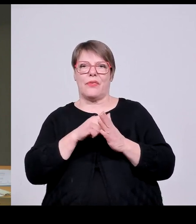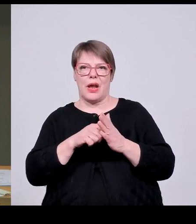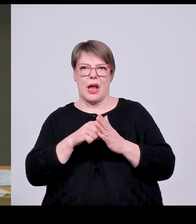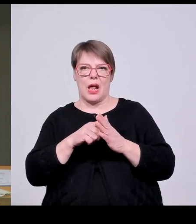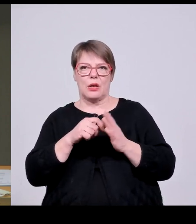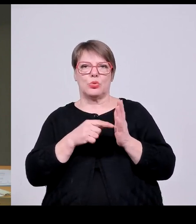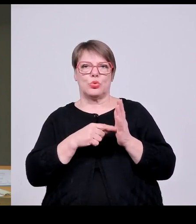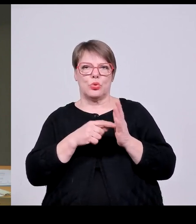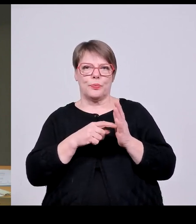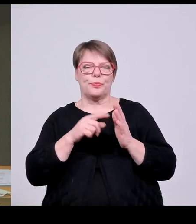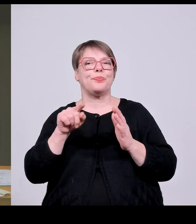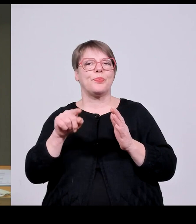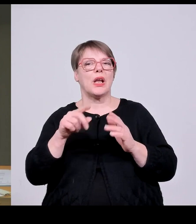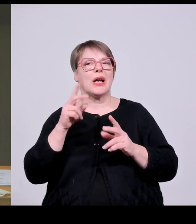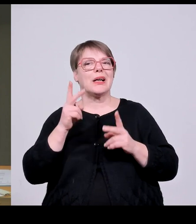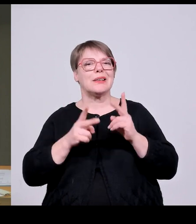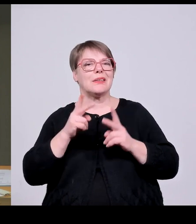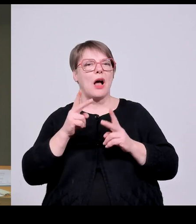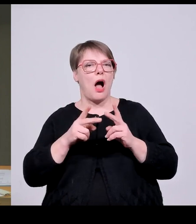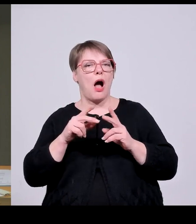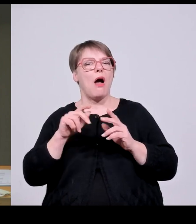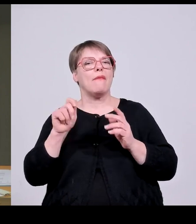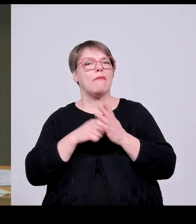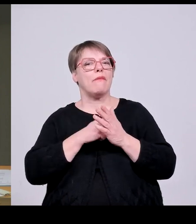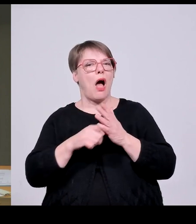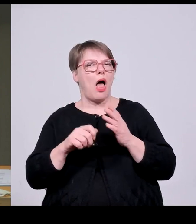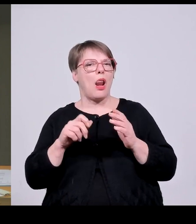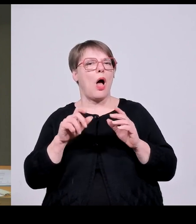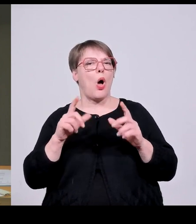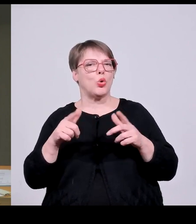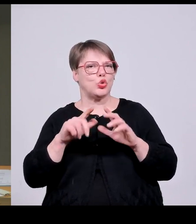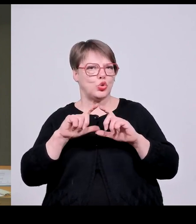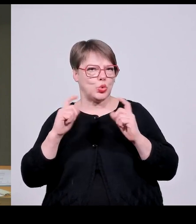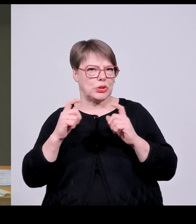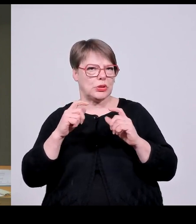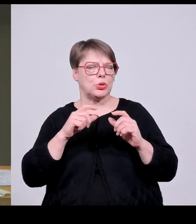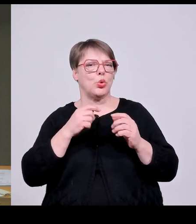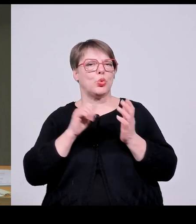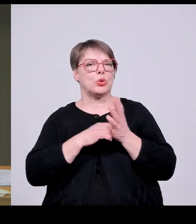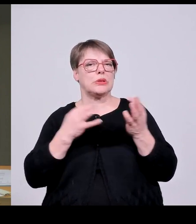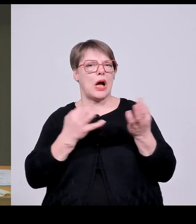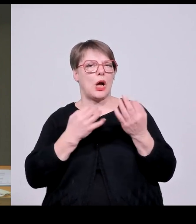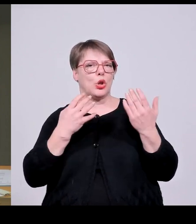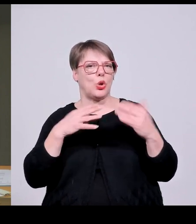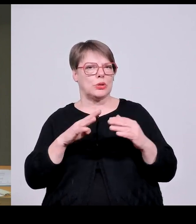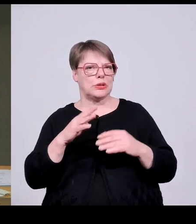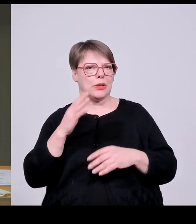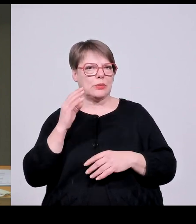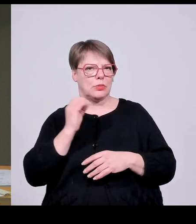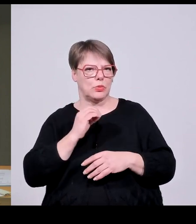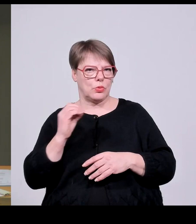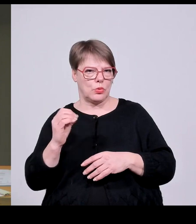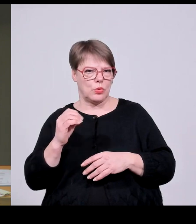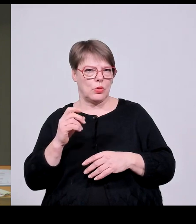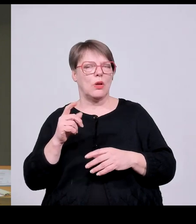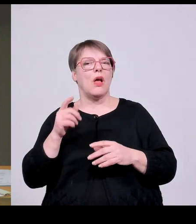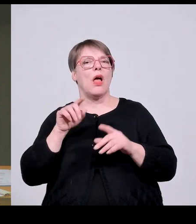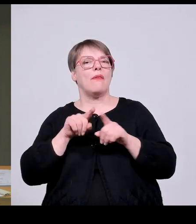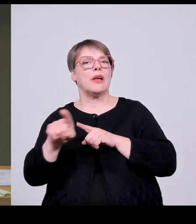des Kuratoriums der Berliner Landeszentrale für politische Bildung Drucksache 19/39 Auf die Wahlvorschläge der FDP-Fraktion